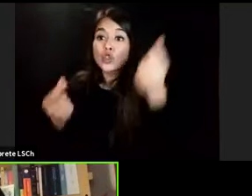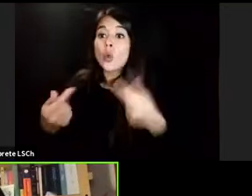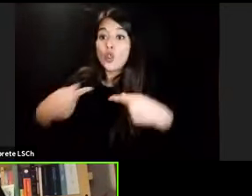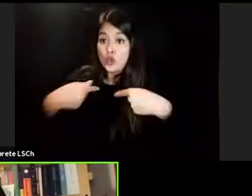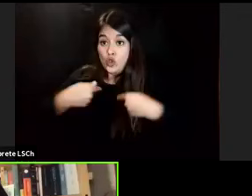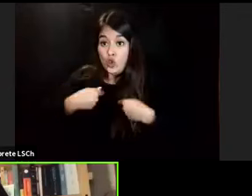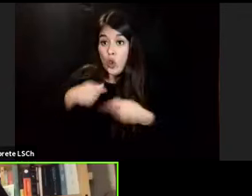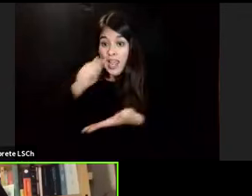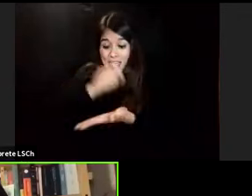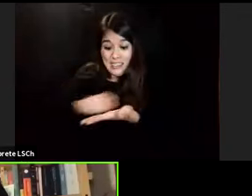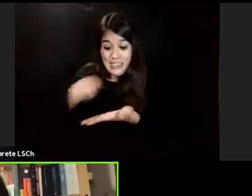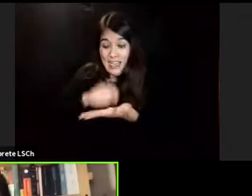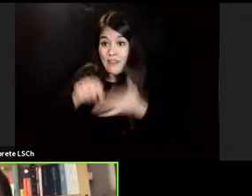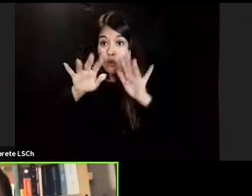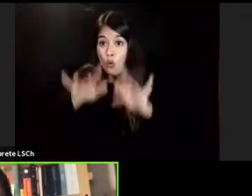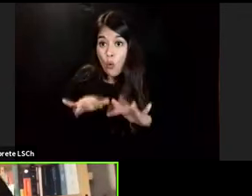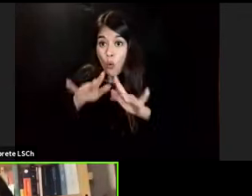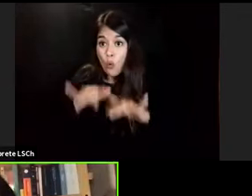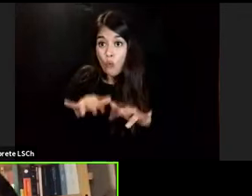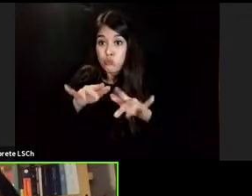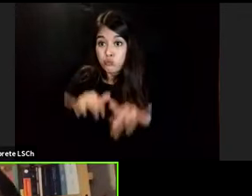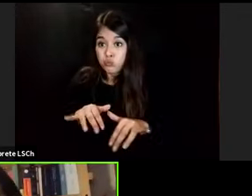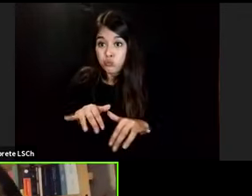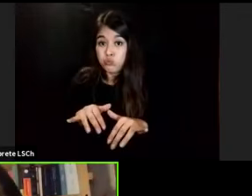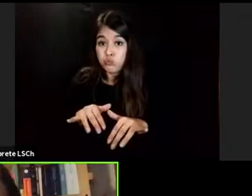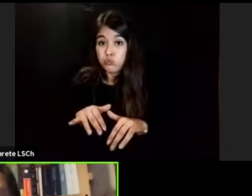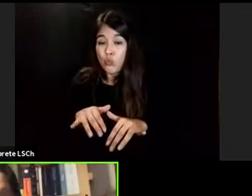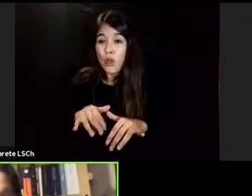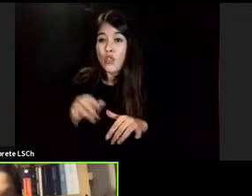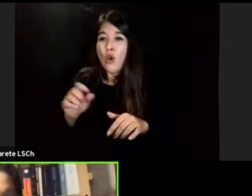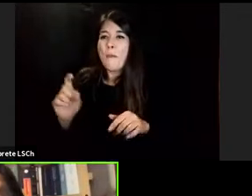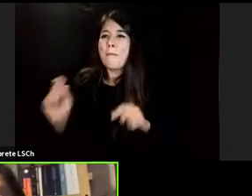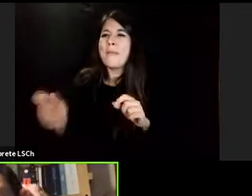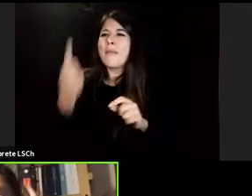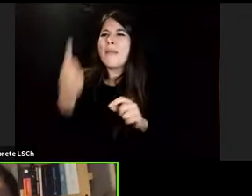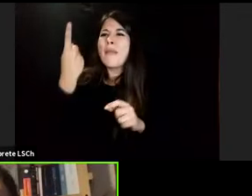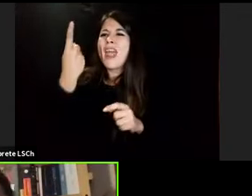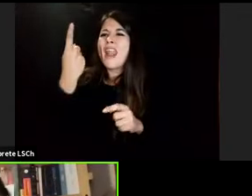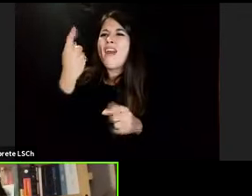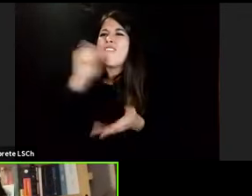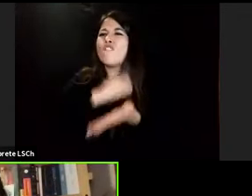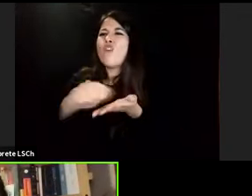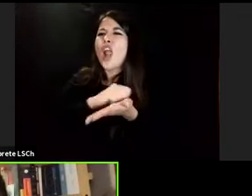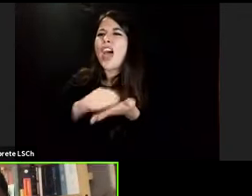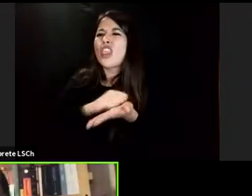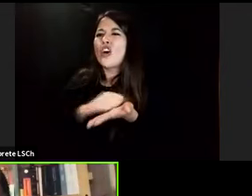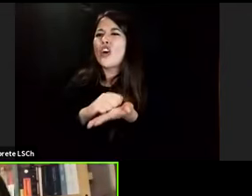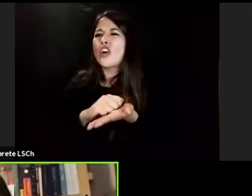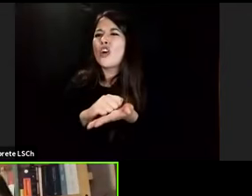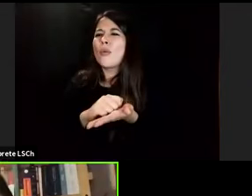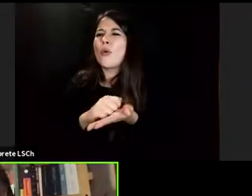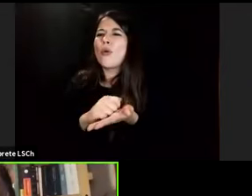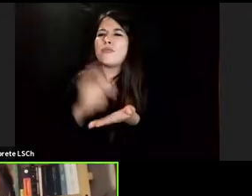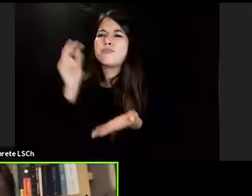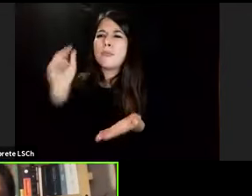cuando termino era de mi primer borrador lo primero que hago así como hay otros escritores que corren a imprimirlo y lo